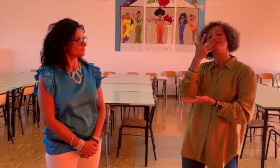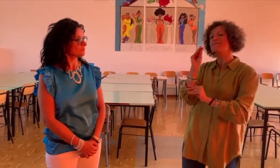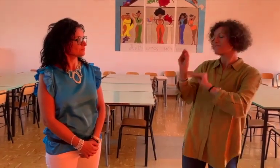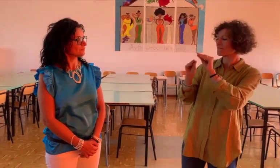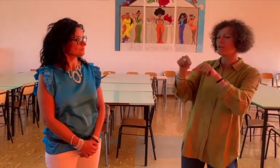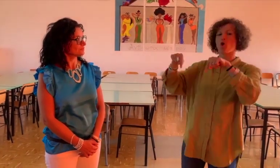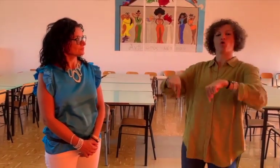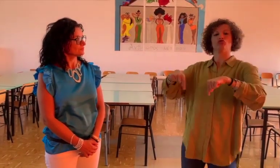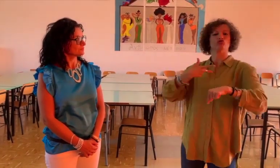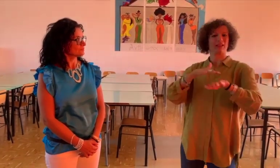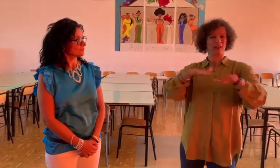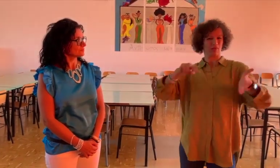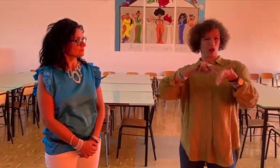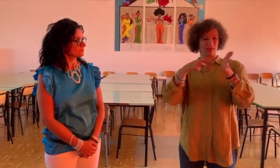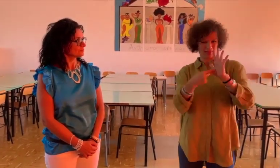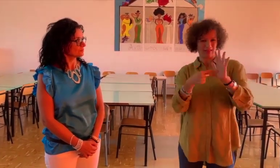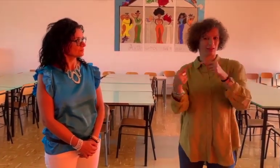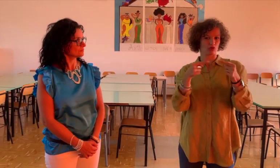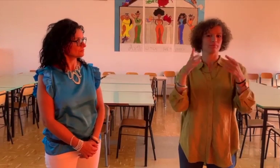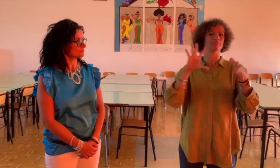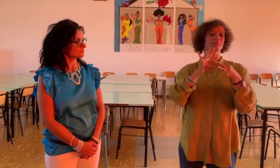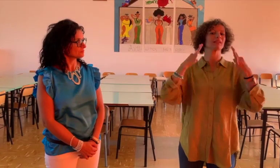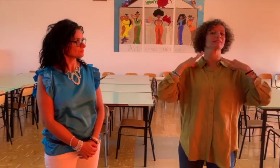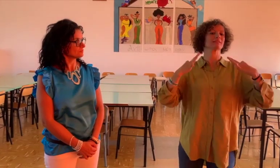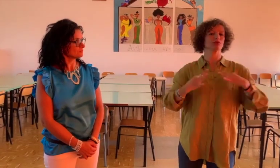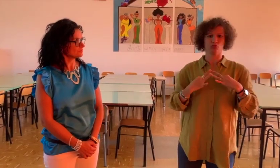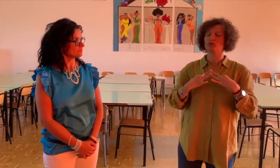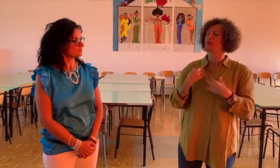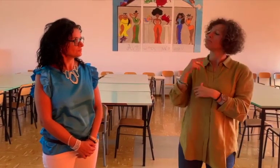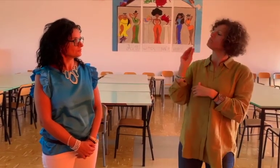avrei alcune domande da farti sul tavolo tecnico di stamattina sull’Istituto Magarotto.